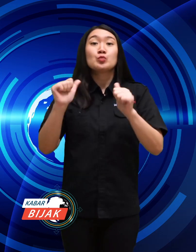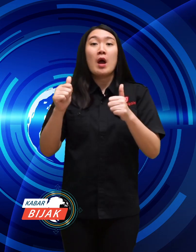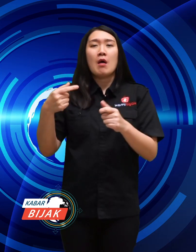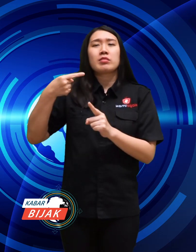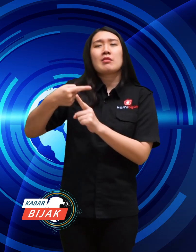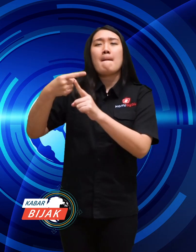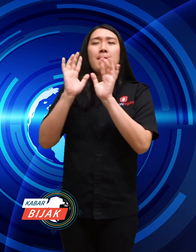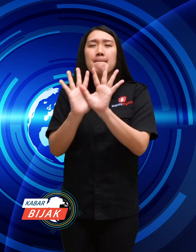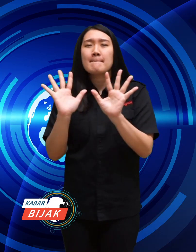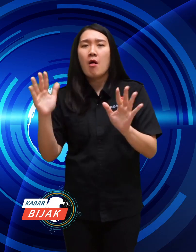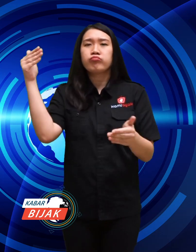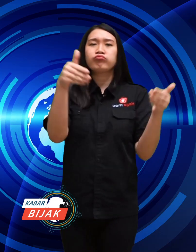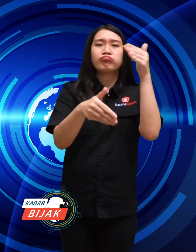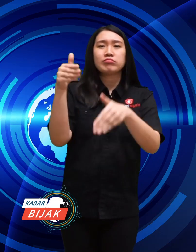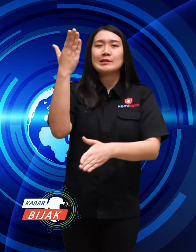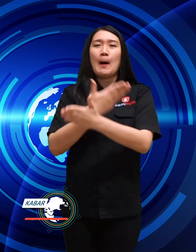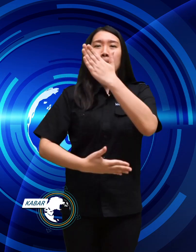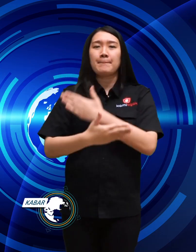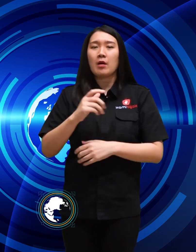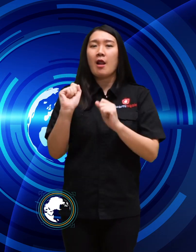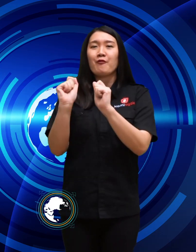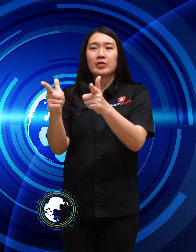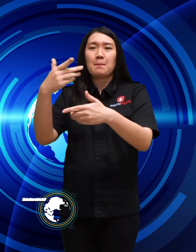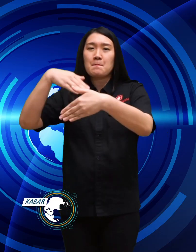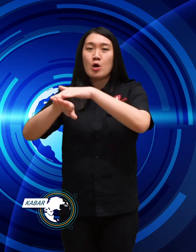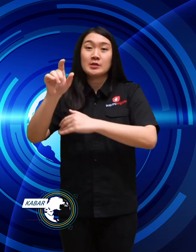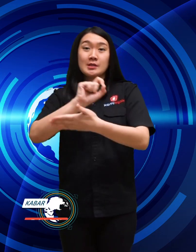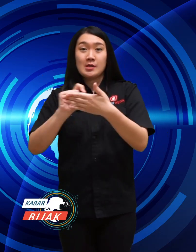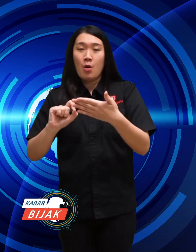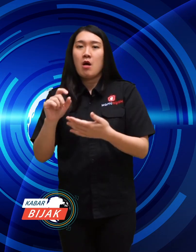Supaya bertambah banyak para disabilitas datang mendaftar masuk sekolah.